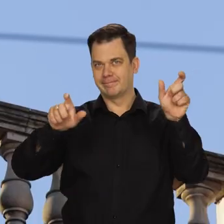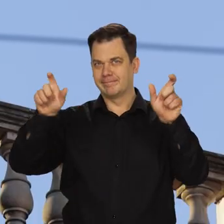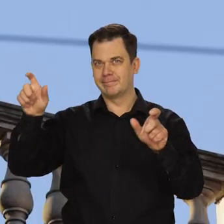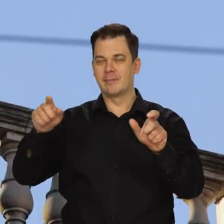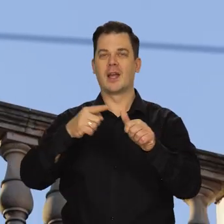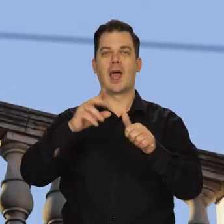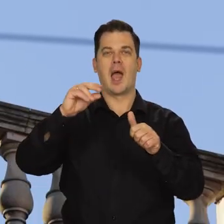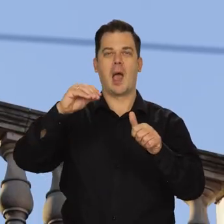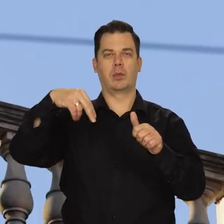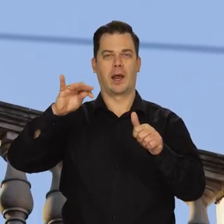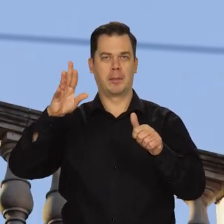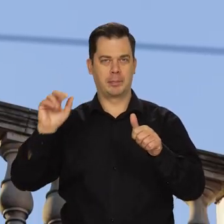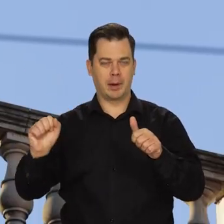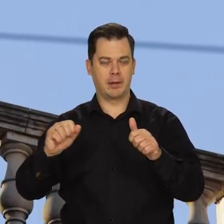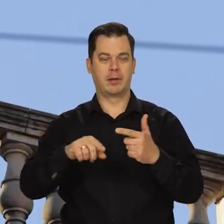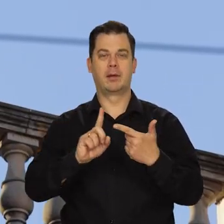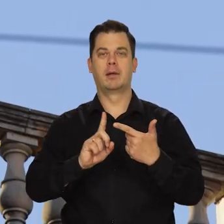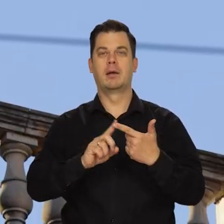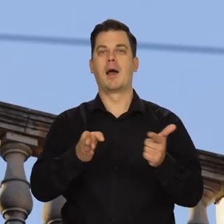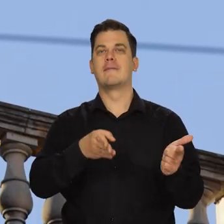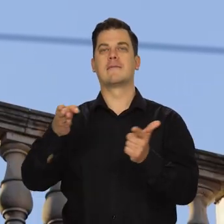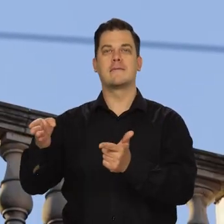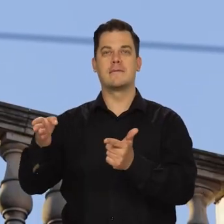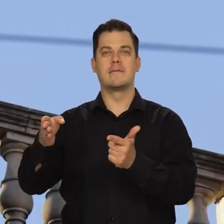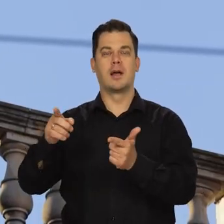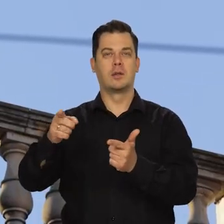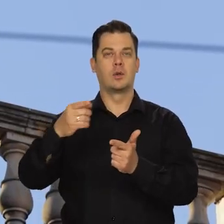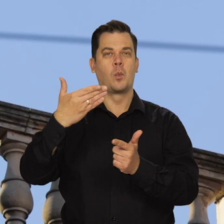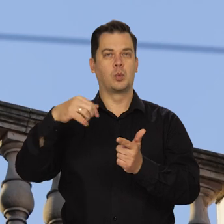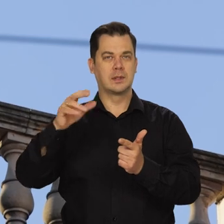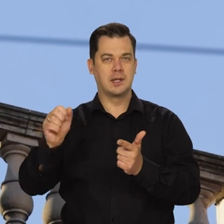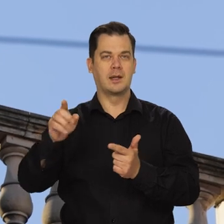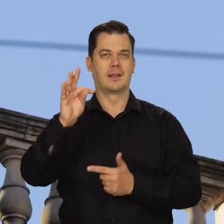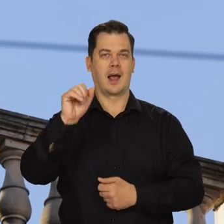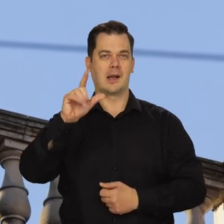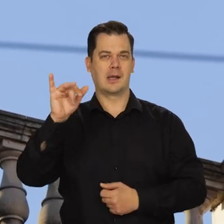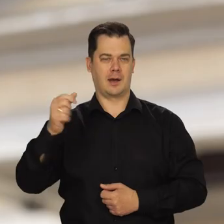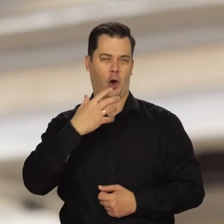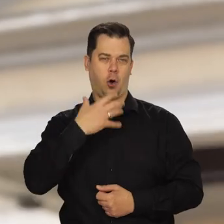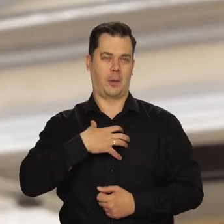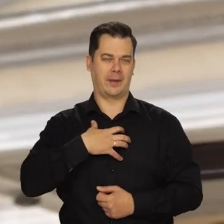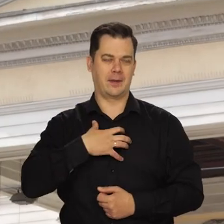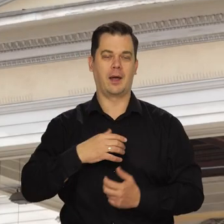tutaj mamy muzę Euterpe, dalej jest muza komedii Talia,